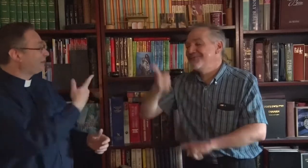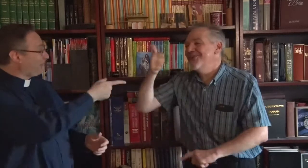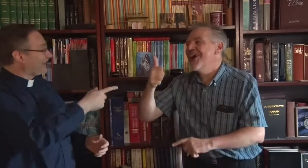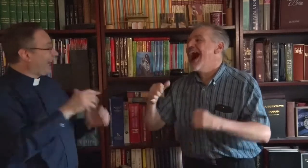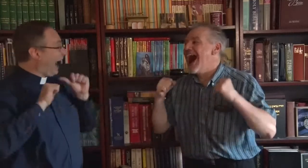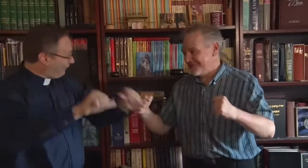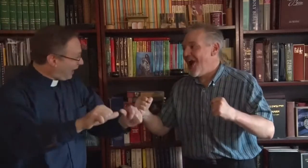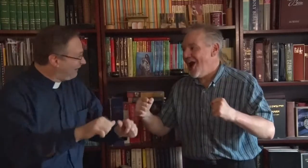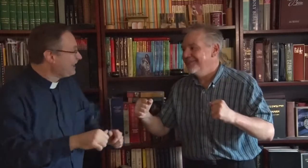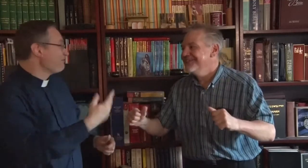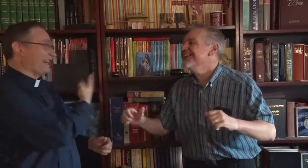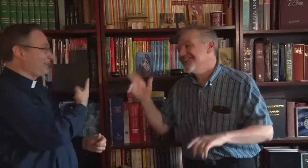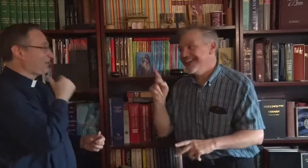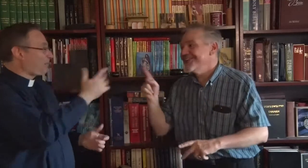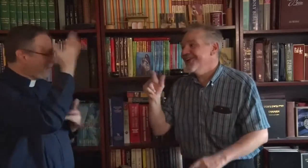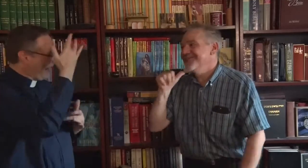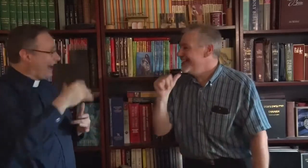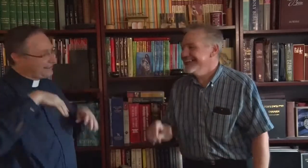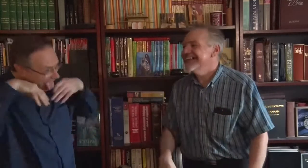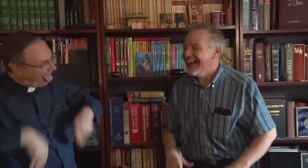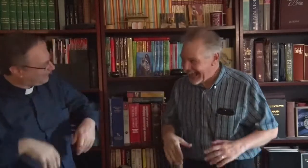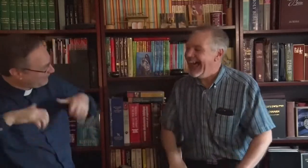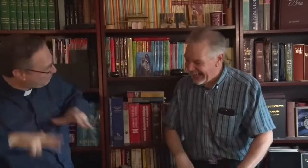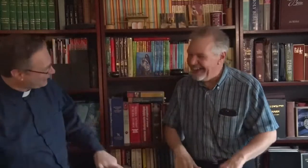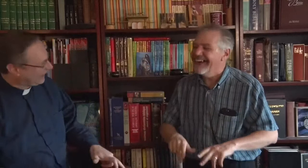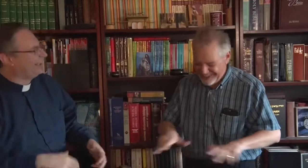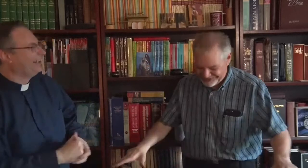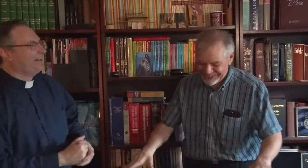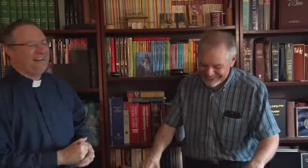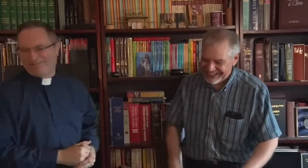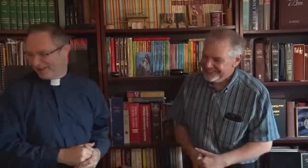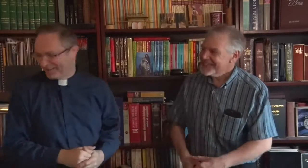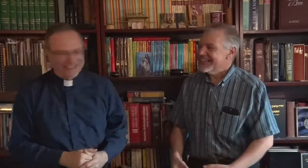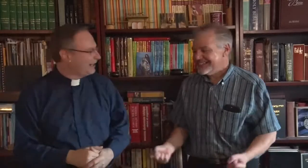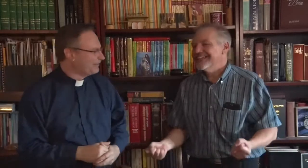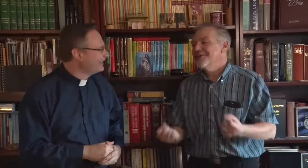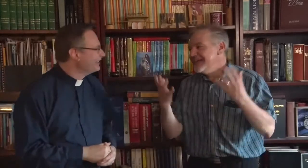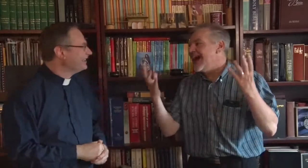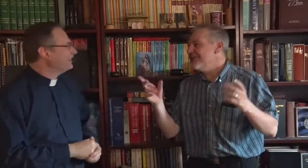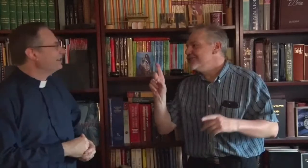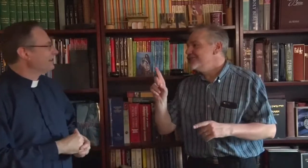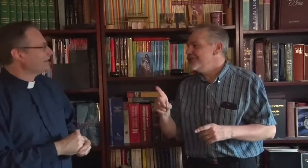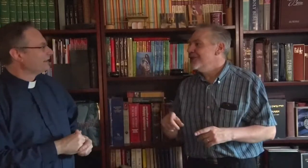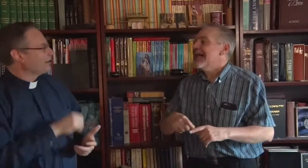Toi tu es en forme… mais les 2 qui ne sont pas malades sont épuisés! Pas croyable! C’est un miracle de Dieu…c’est vrai